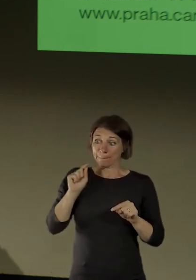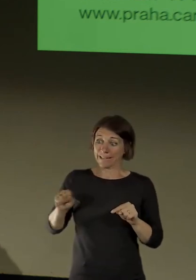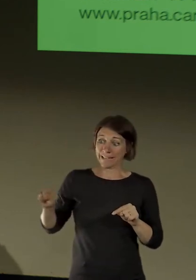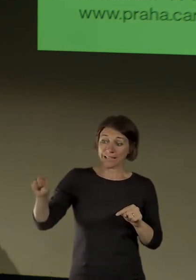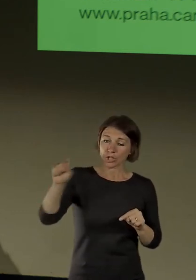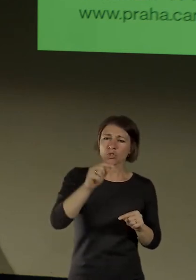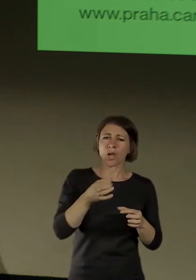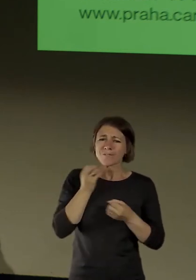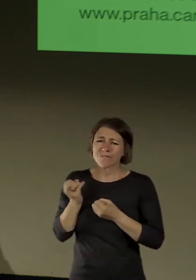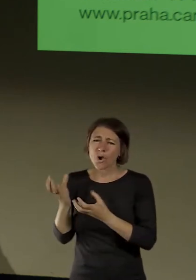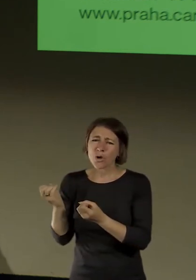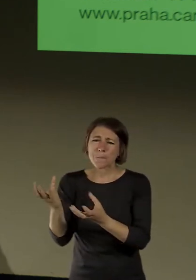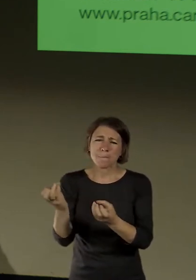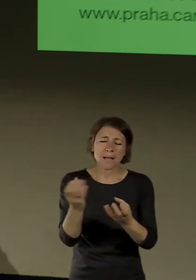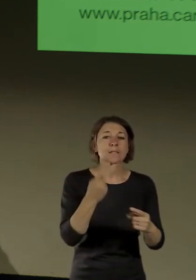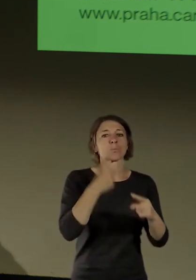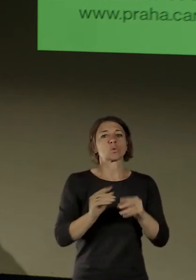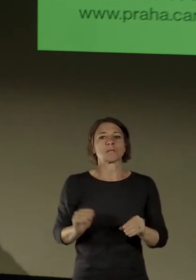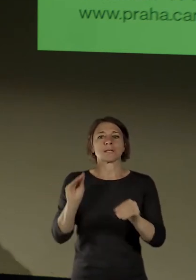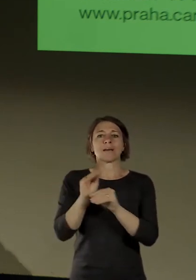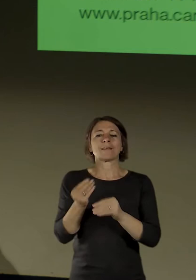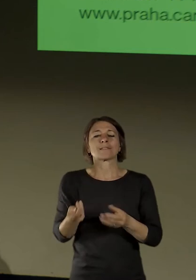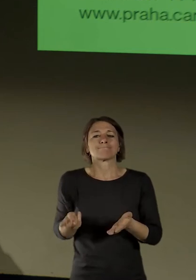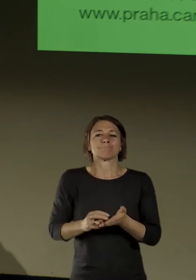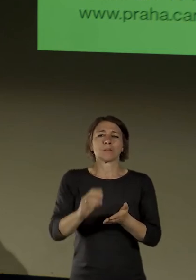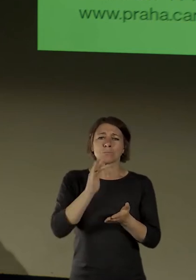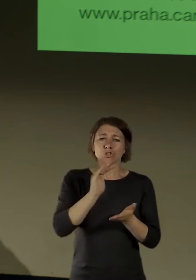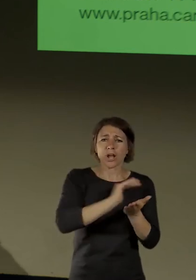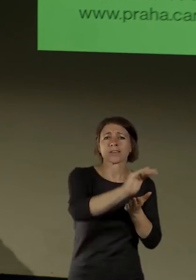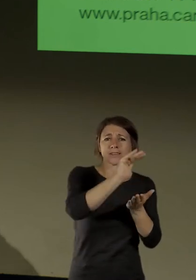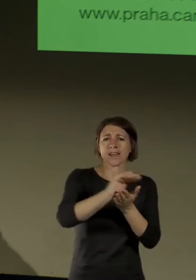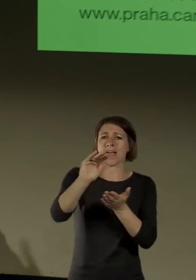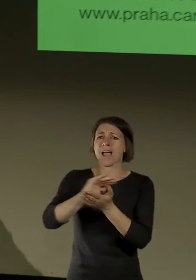přednášky, na níž právě teď jste, kde diskutujeme ty jednotlivé vize toho plánu,